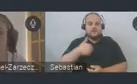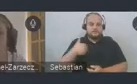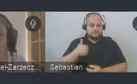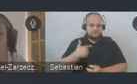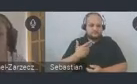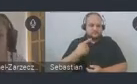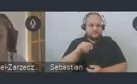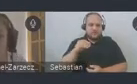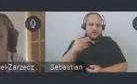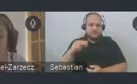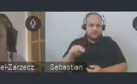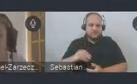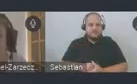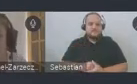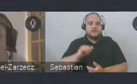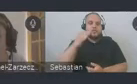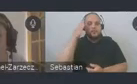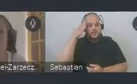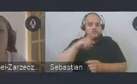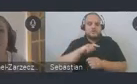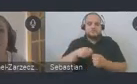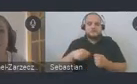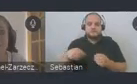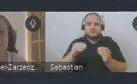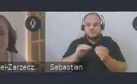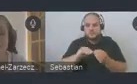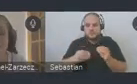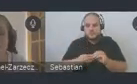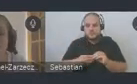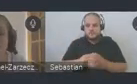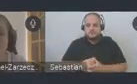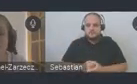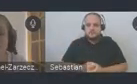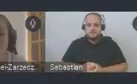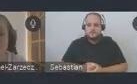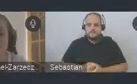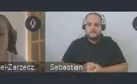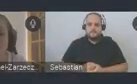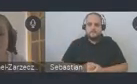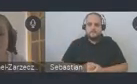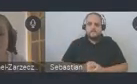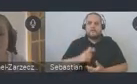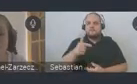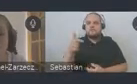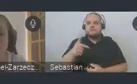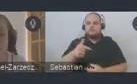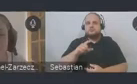No i umiejętność rozwiązywania problemów. I to jest tak, że powinniśmy co najmniej jedną rzecz